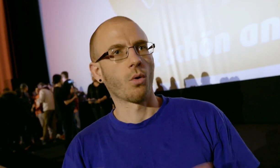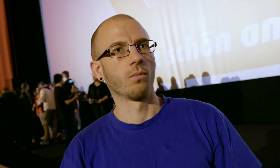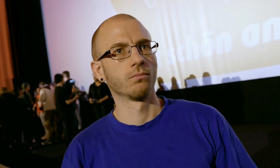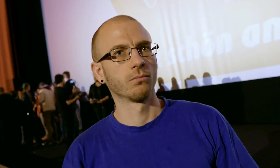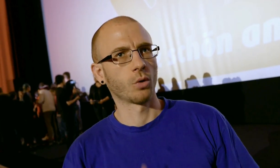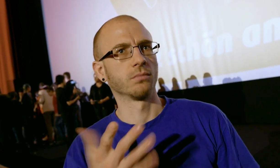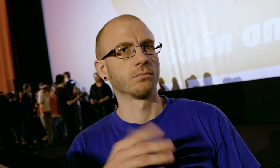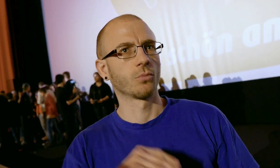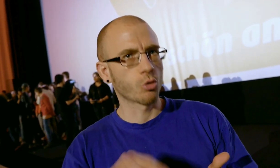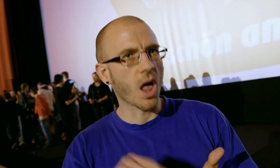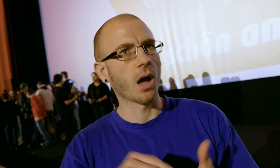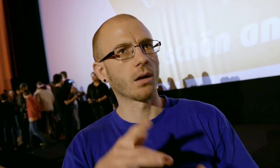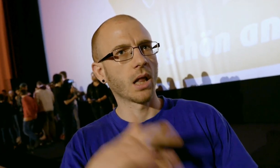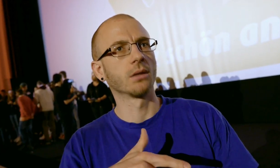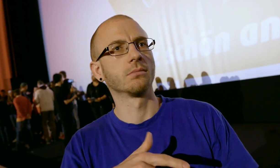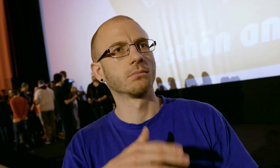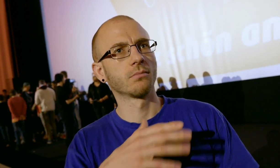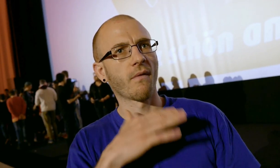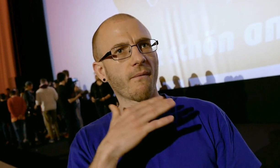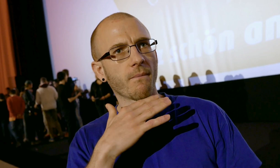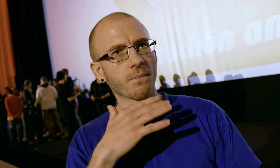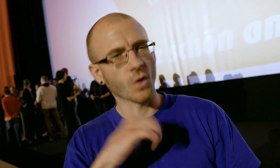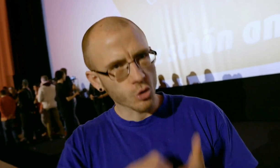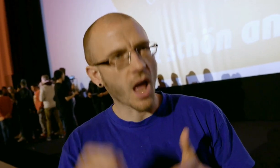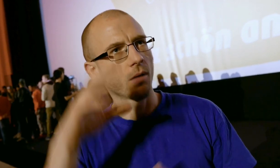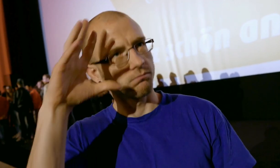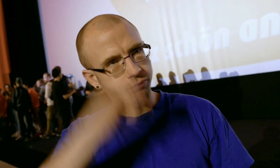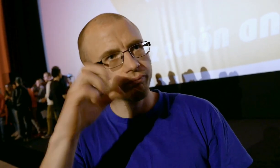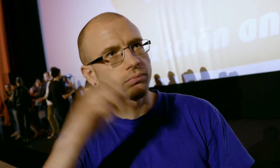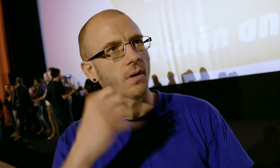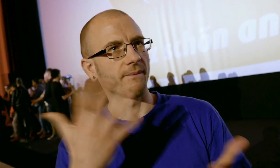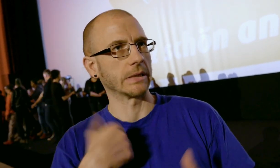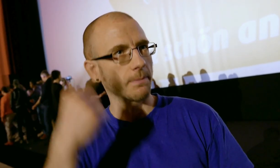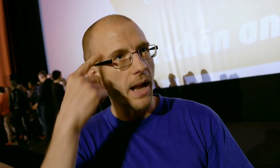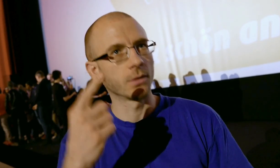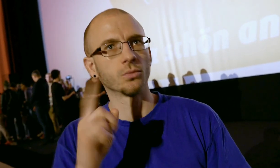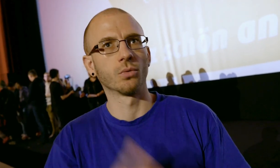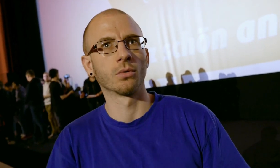Die Schüler*innen haben alles sehr schnell begriffen.